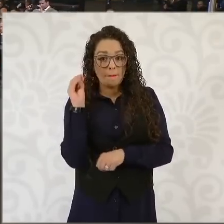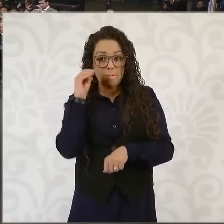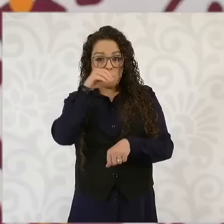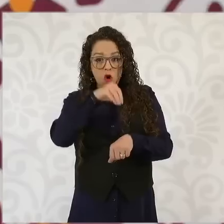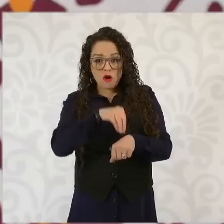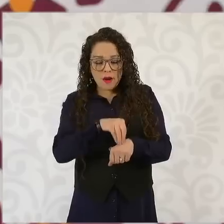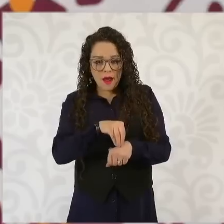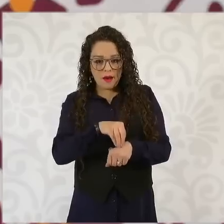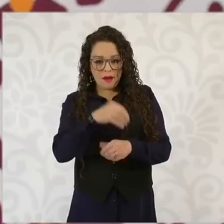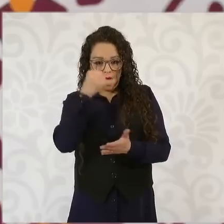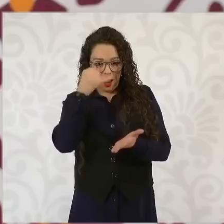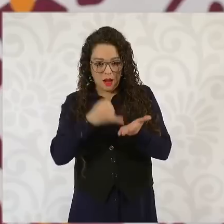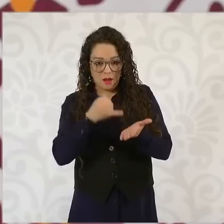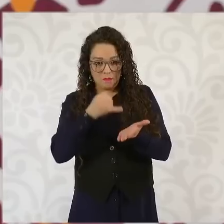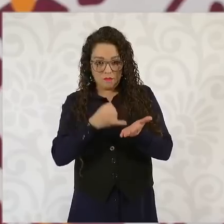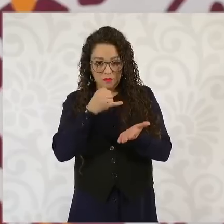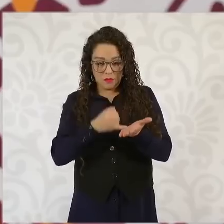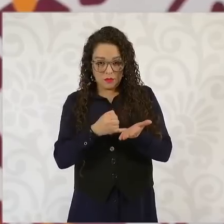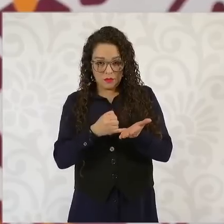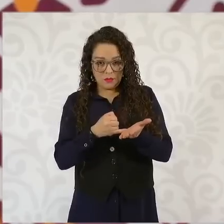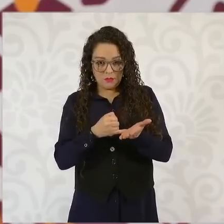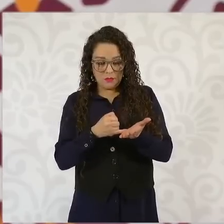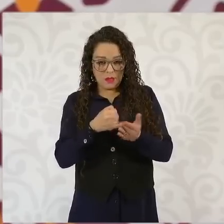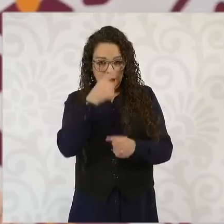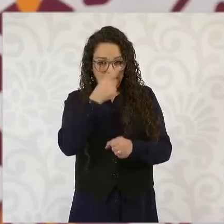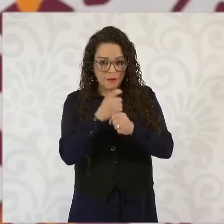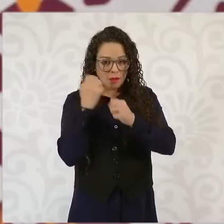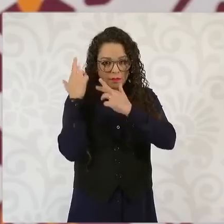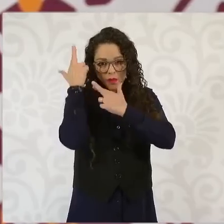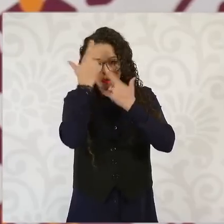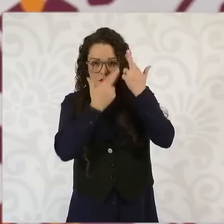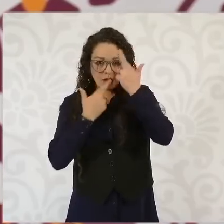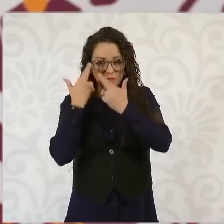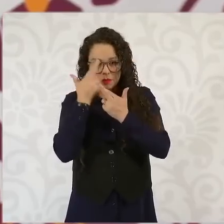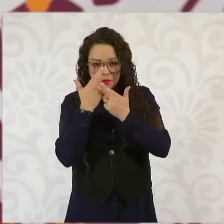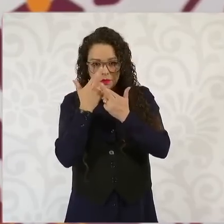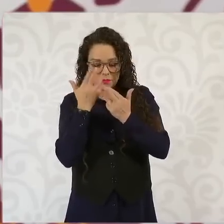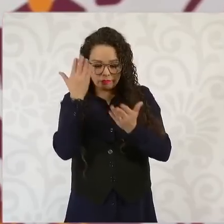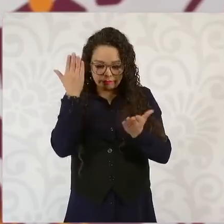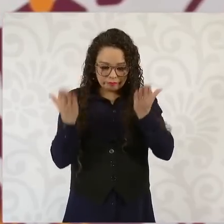ver cuál es tu balance entre exportación e importación el caso de los Estados Unidos es